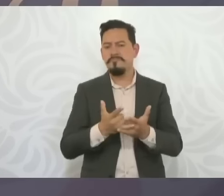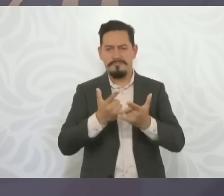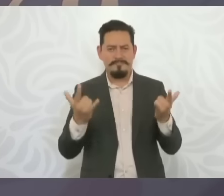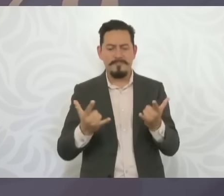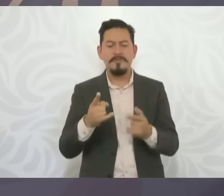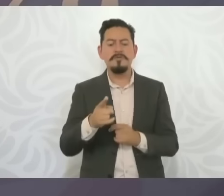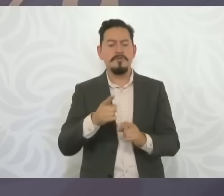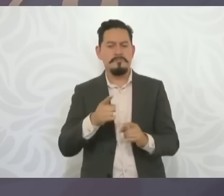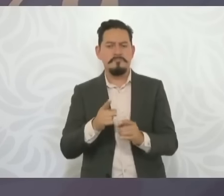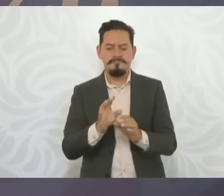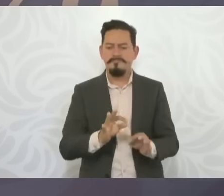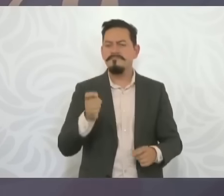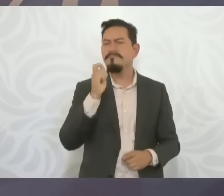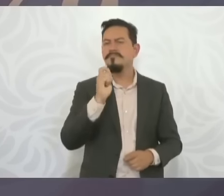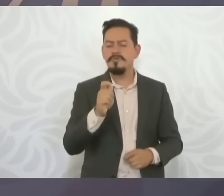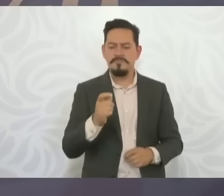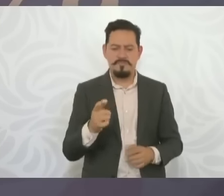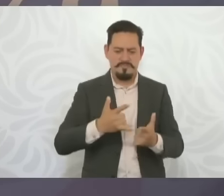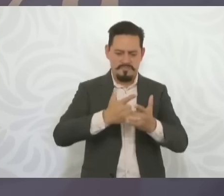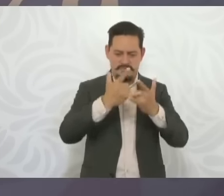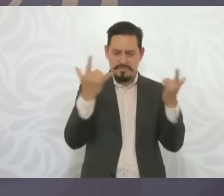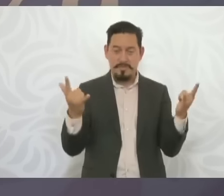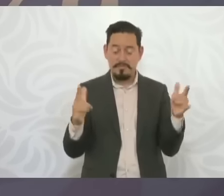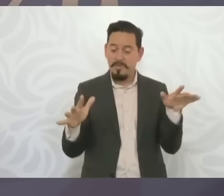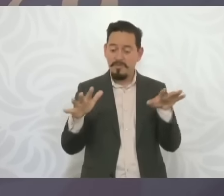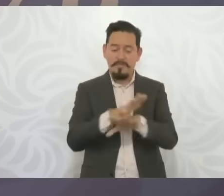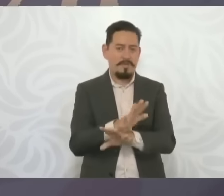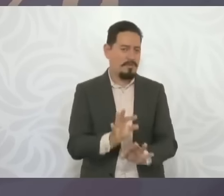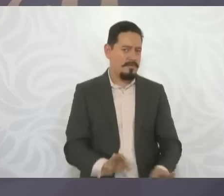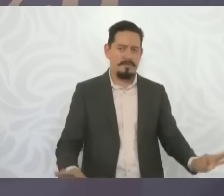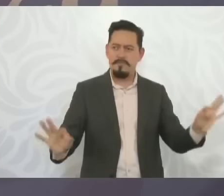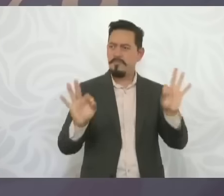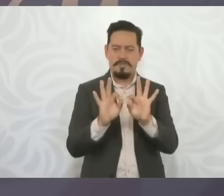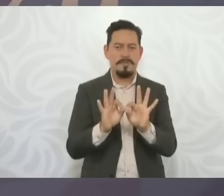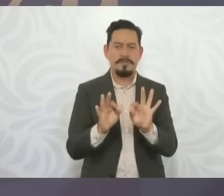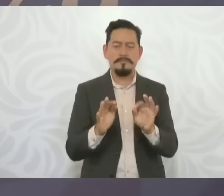Es un hito en historia de México moderno que encarnó perfectamente el proyecto nacionalista.